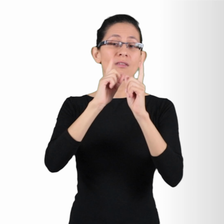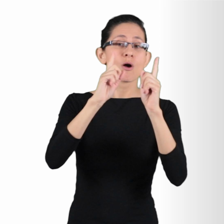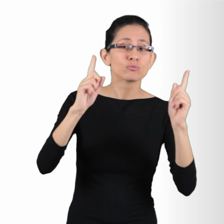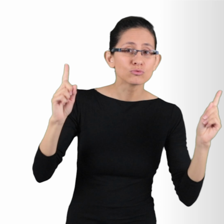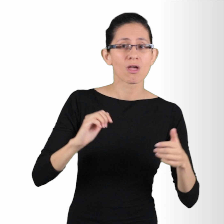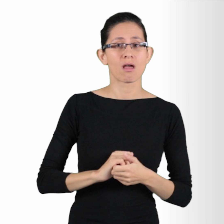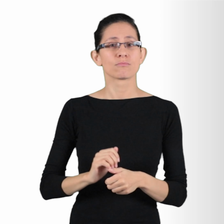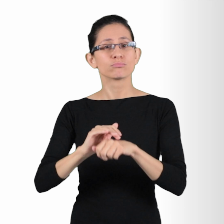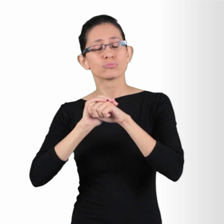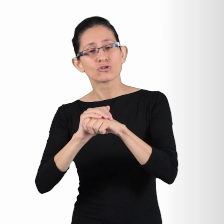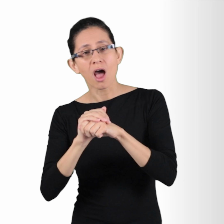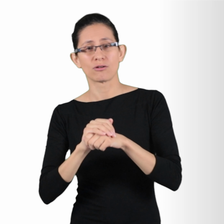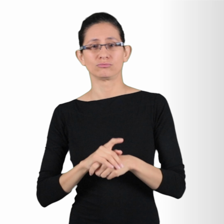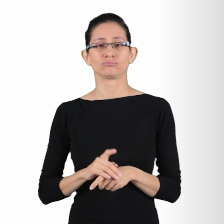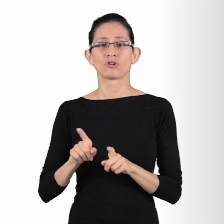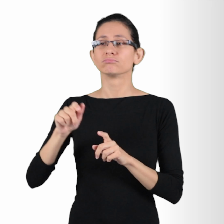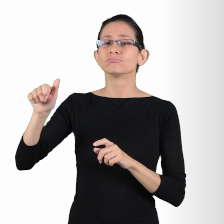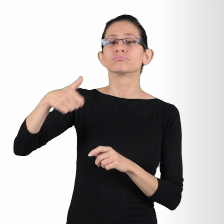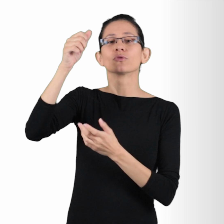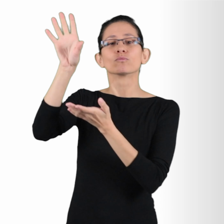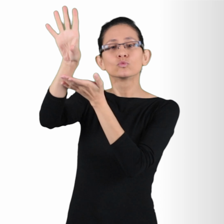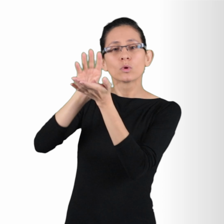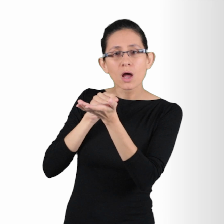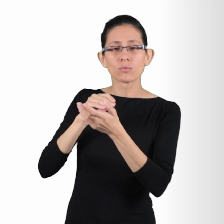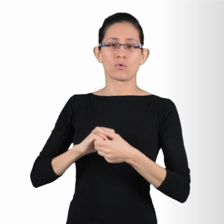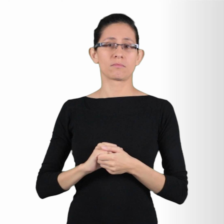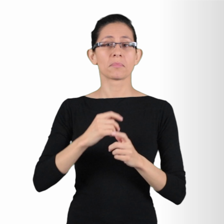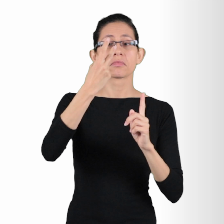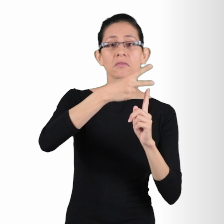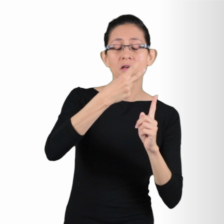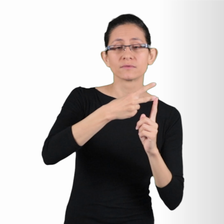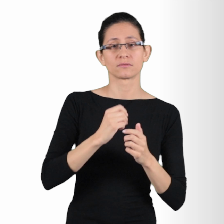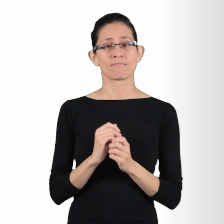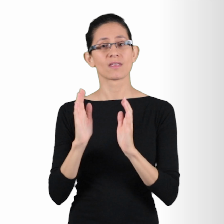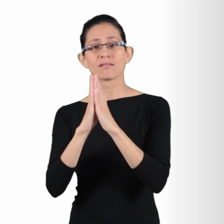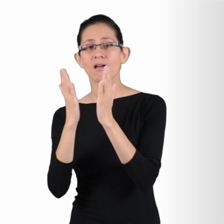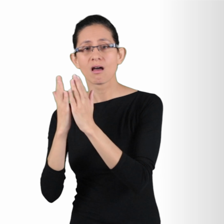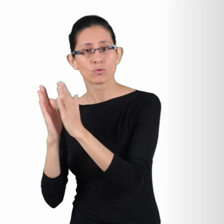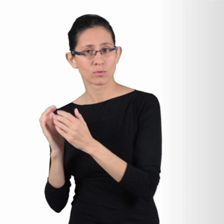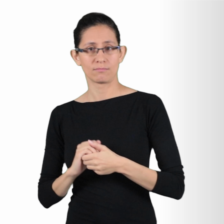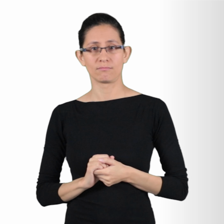od nauczycieli, przyjaciół, od autorytetów, z telewizji, literatury.